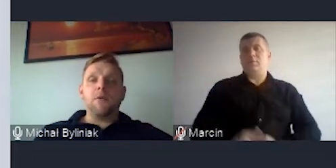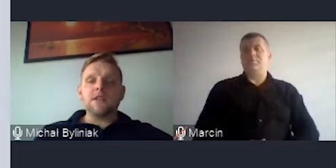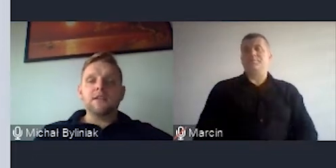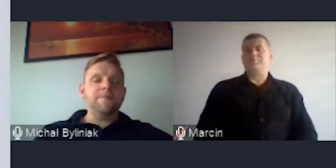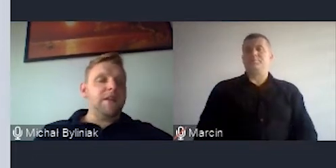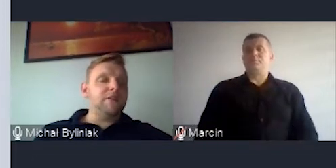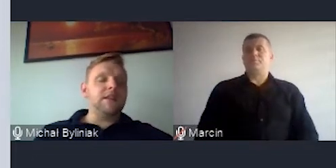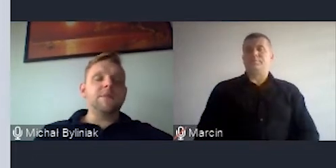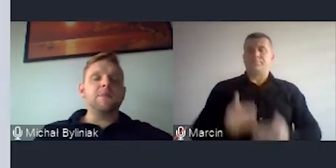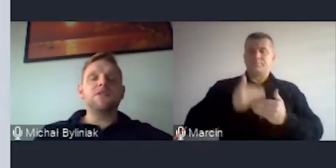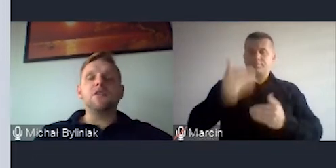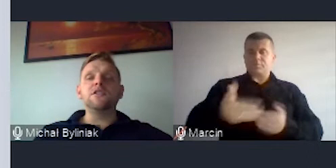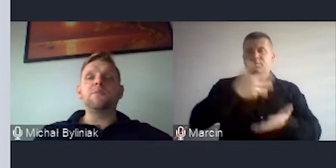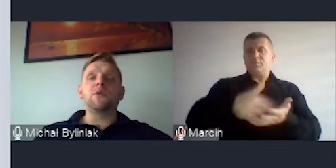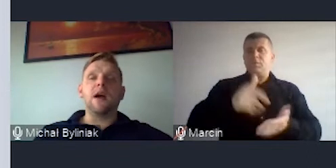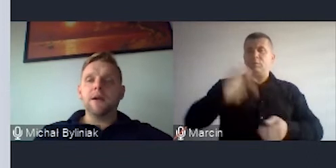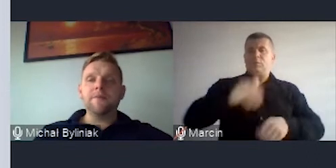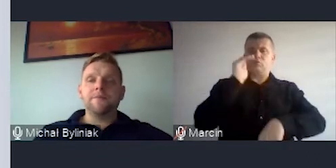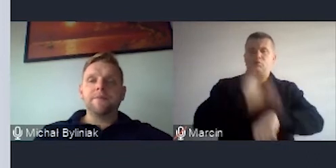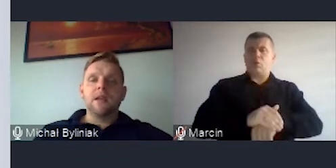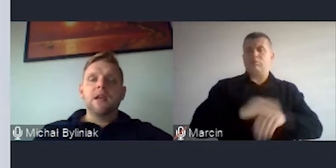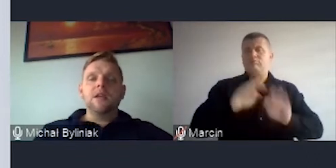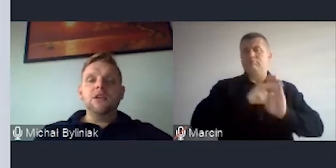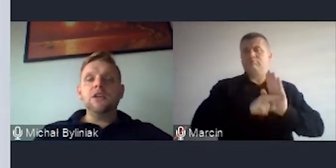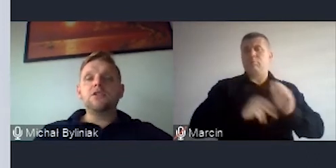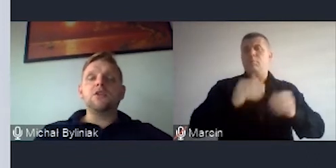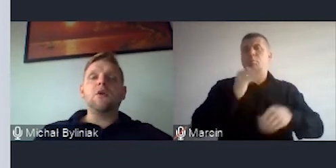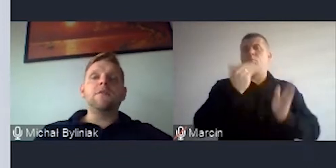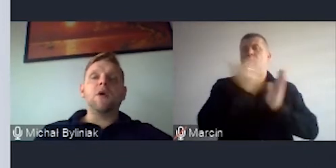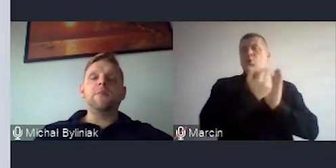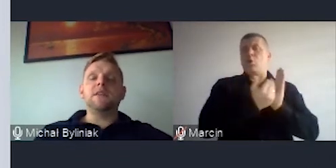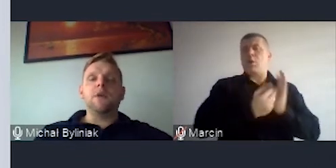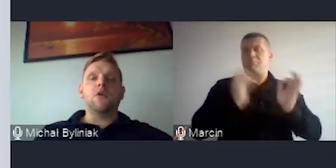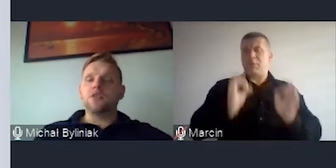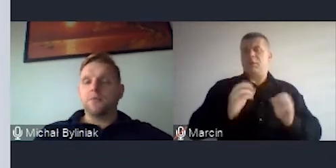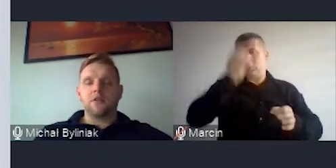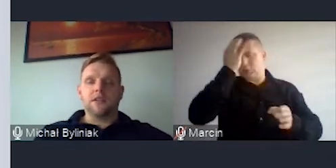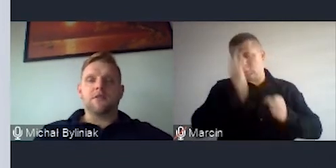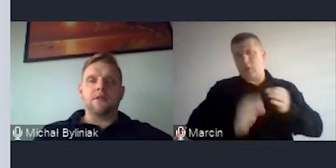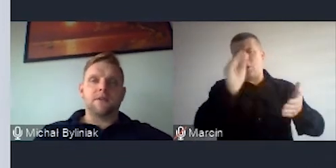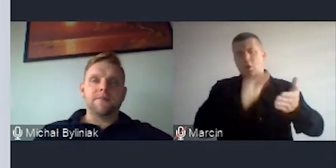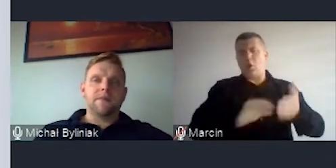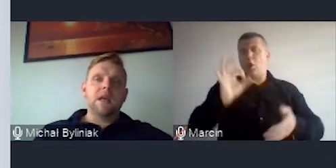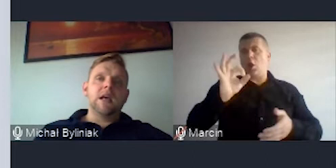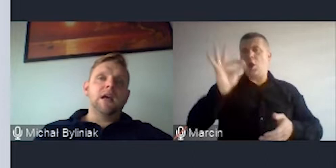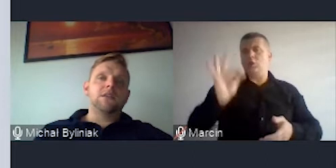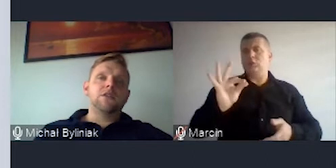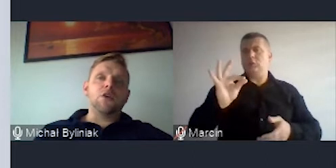Poza tym, wydatek ma być zgodny z programem i szczegółowym opisem osi priorytetowych.